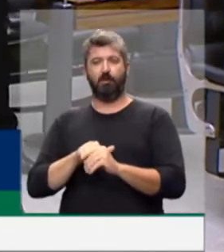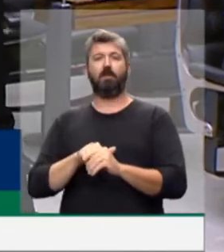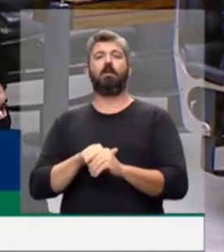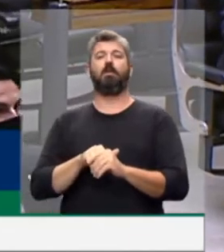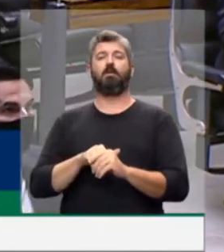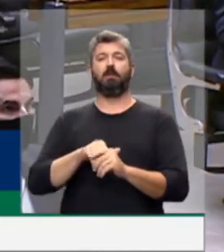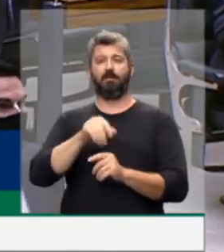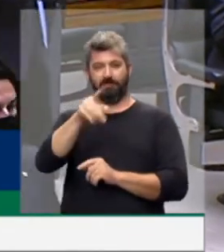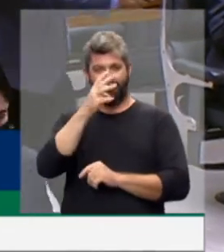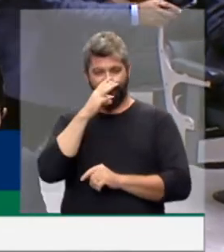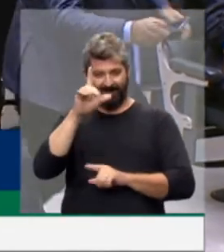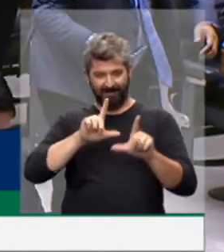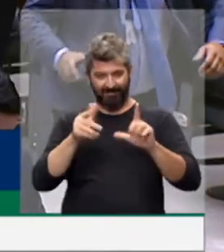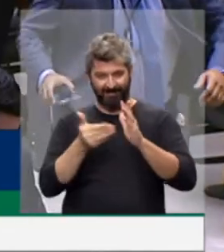DESENVOLVER, POR SEREM ENERGIA LIMPA, O REQUERIMENTO ESTÁ